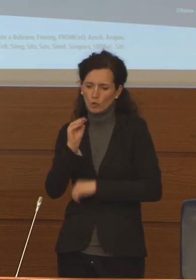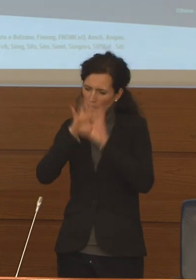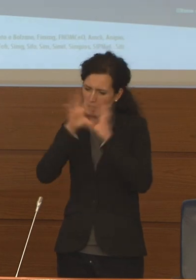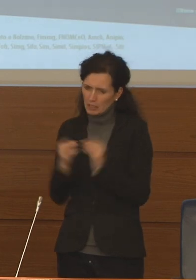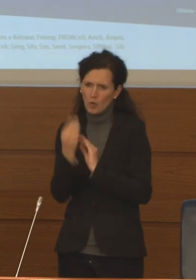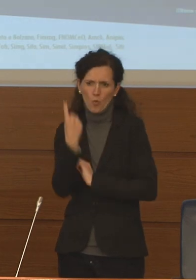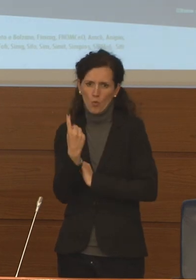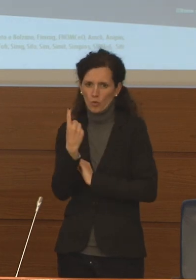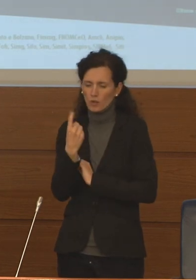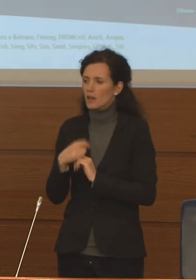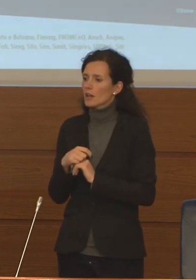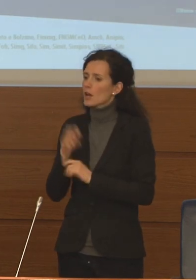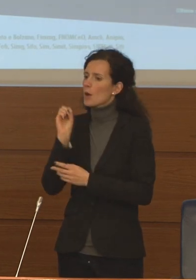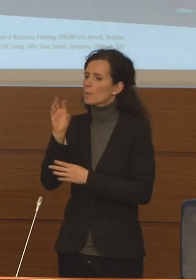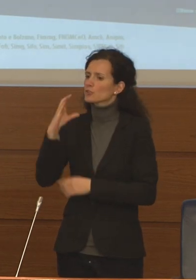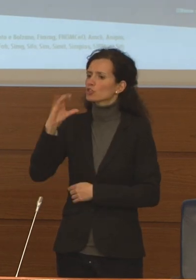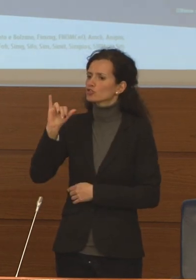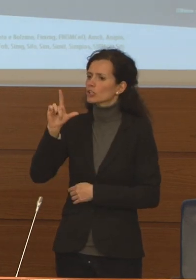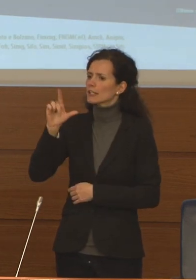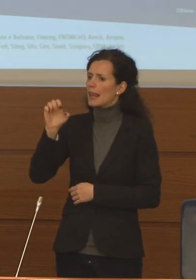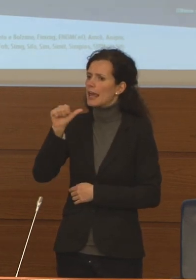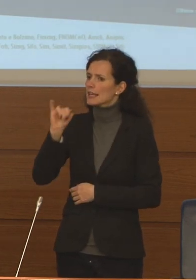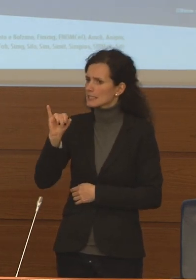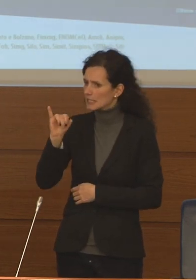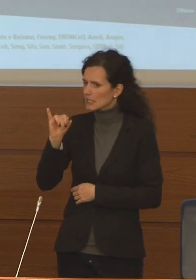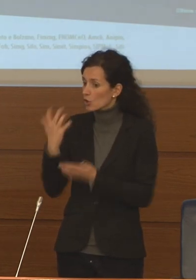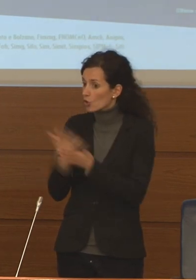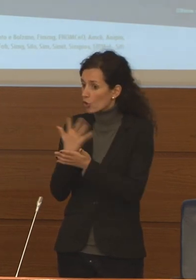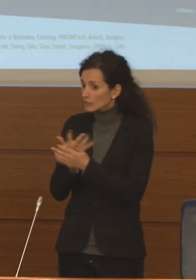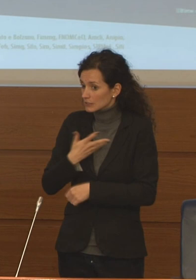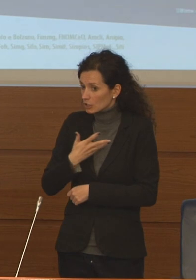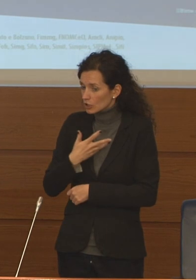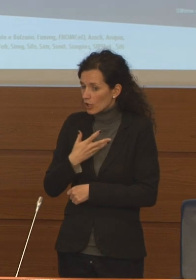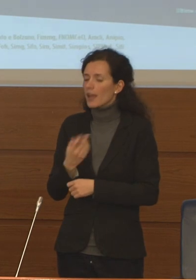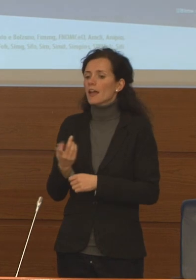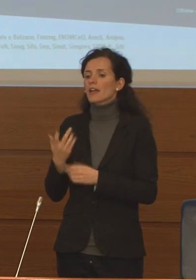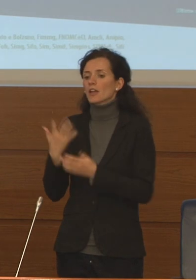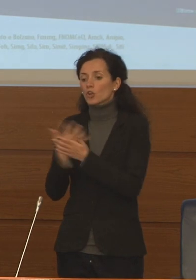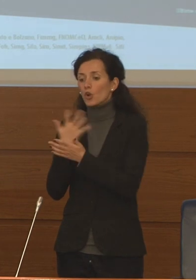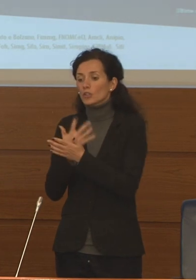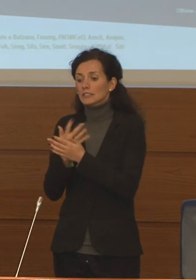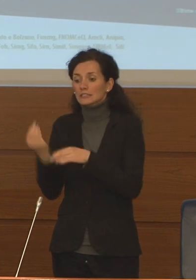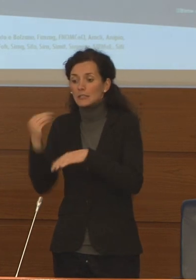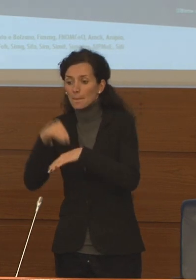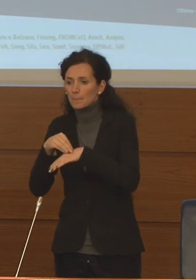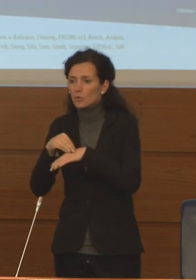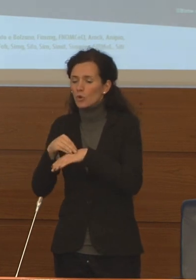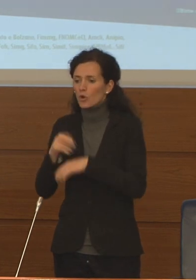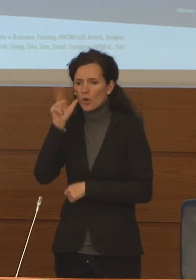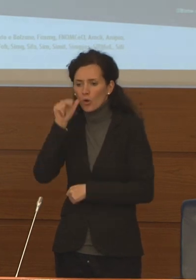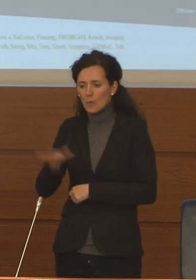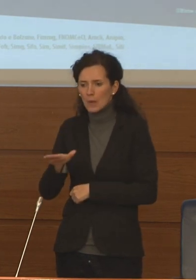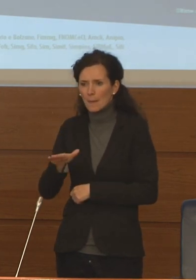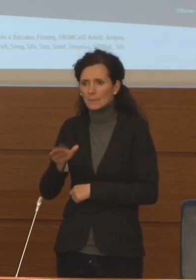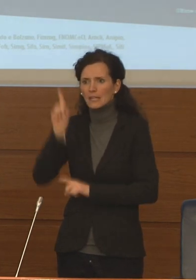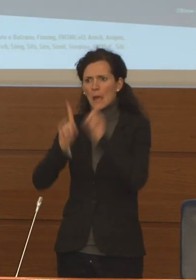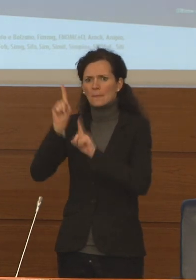professor Cilesi e notizie in più sulla bimba di un anno di Milano, perché se